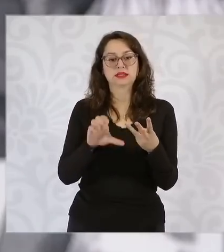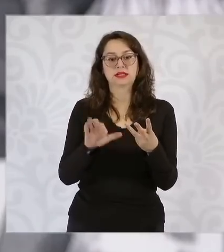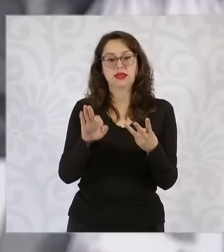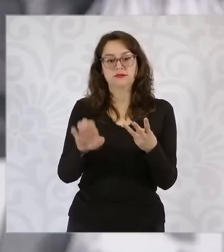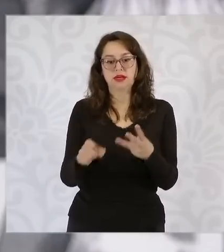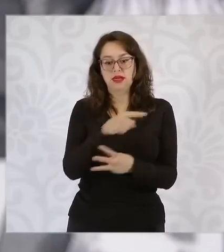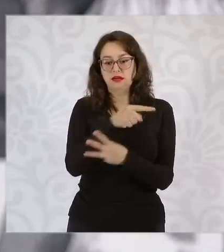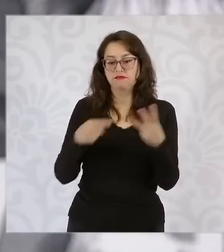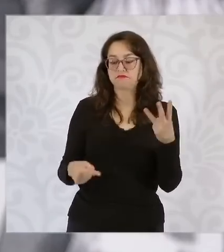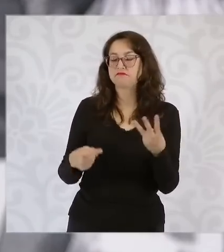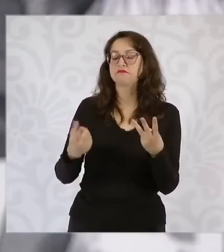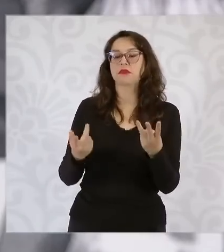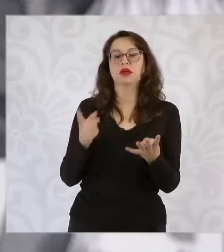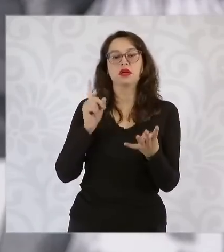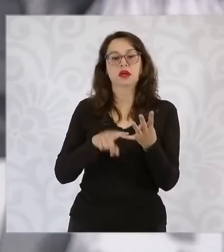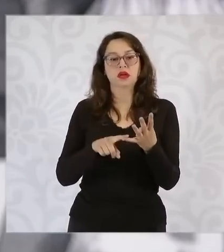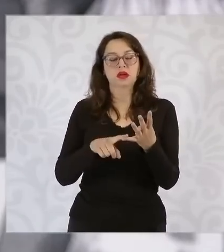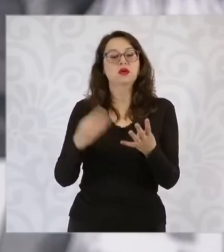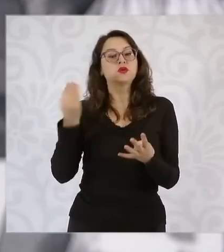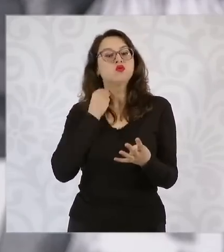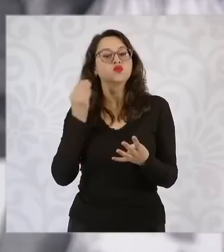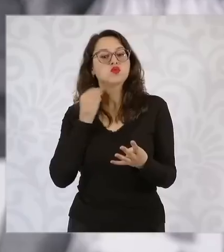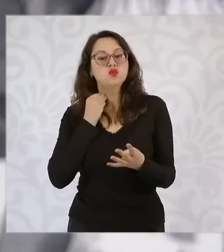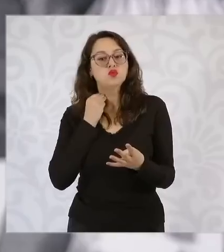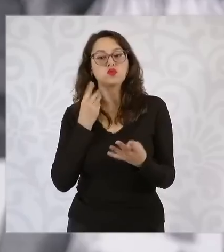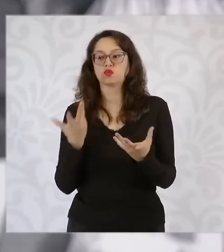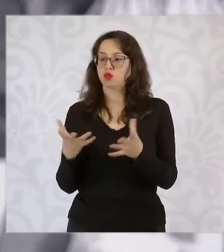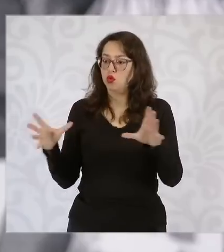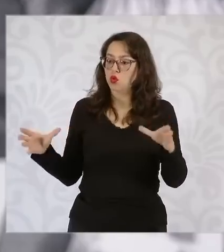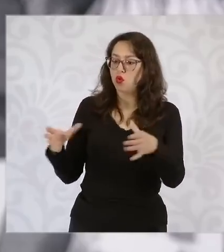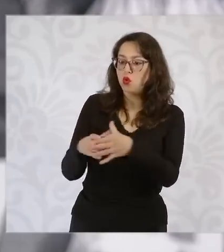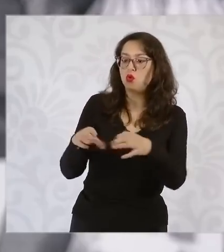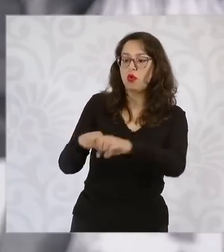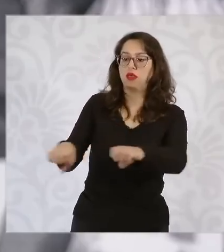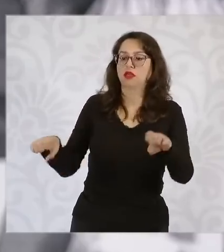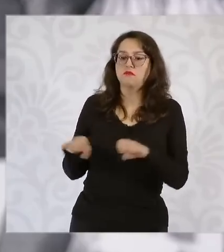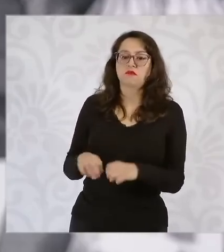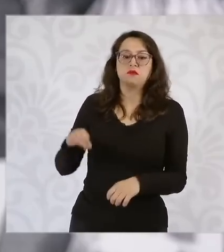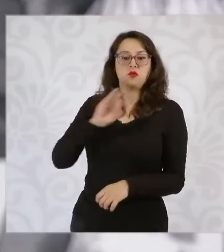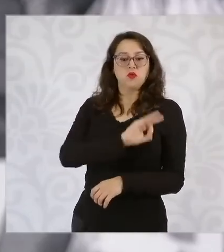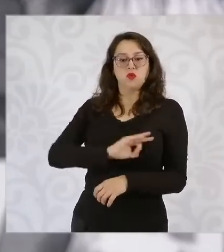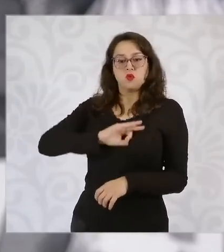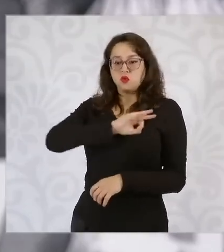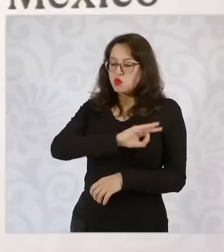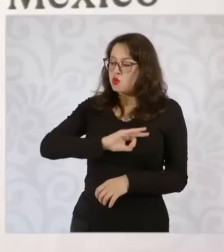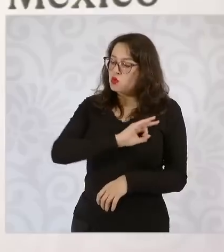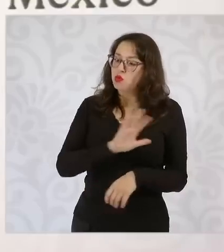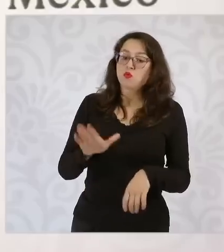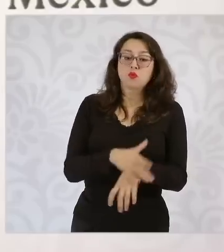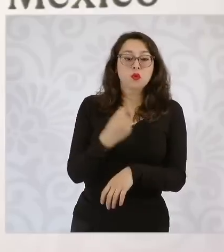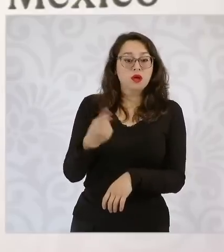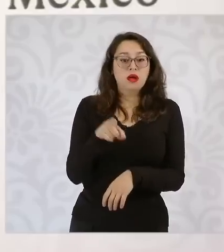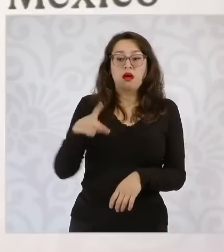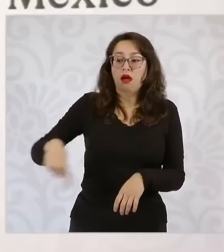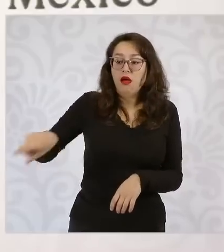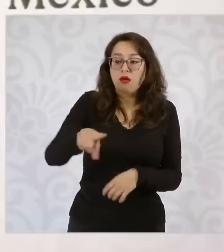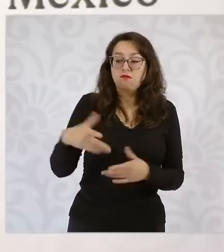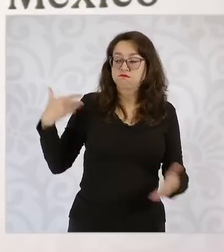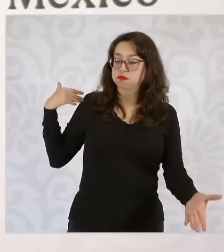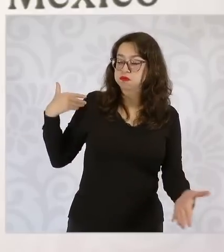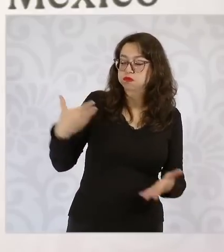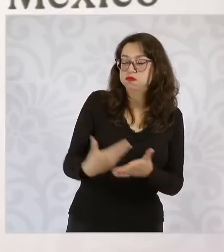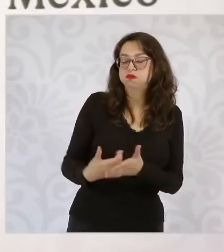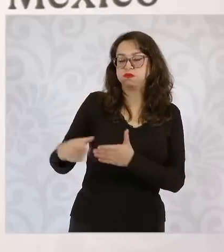eh la consejera jurídica fue un trabajo de muchos meses eh de trabajo interno y